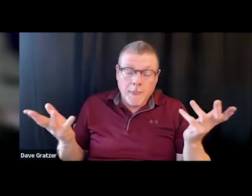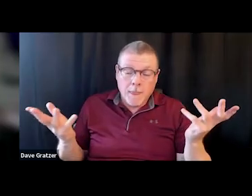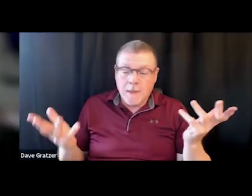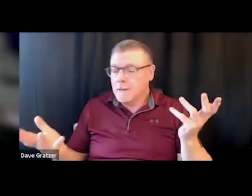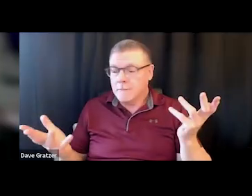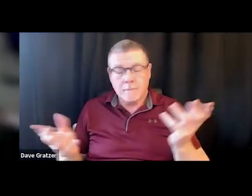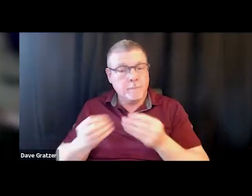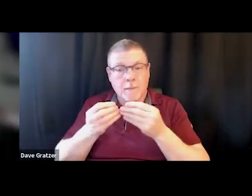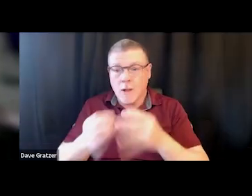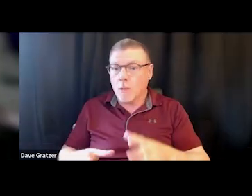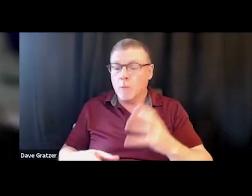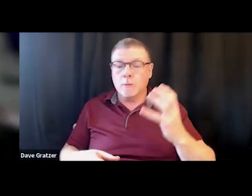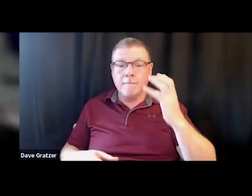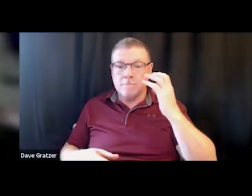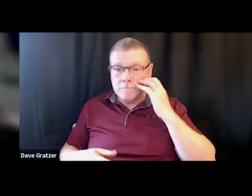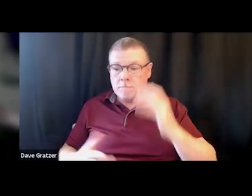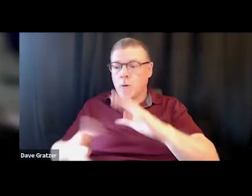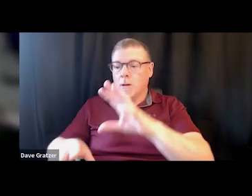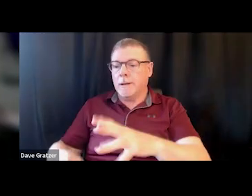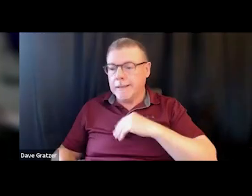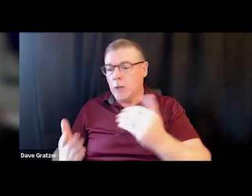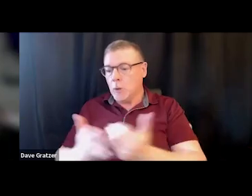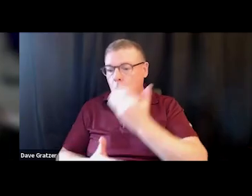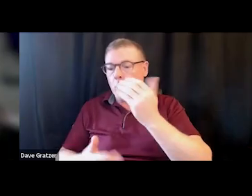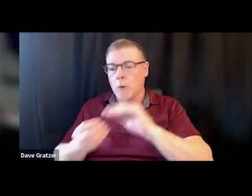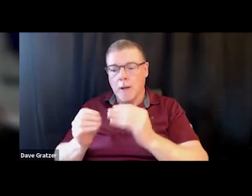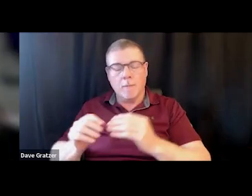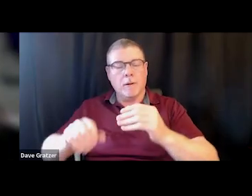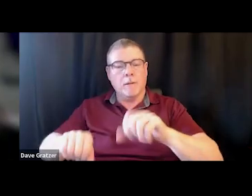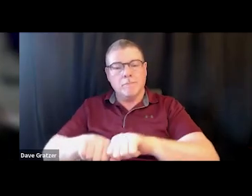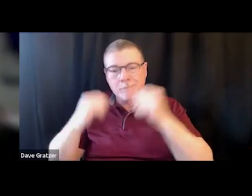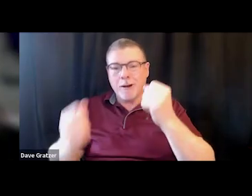Perder el teléfono, obtener nuevos números, que se rompa el teléfono, todo tipo de cosas pueden pasar.